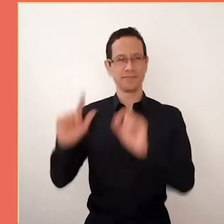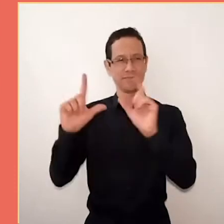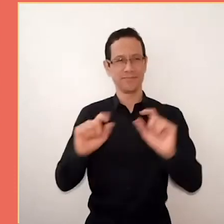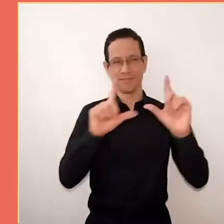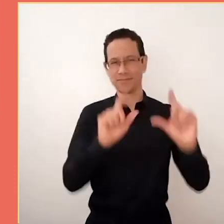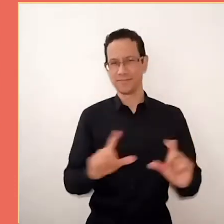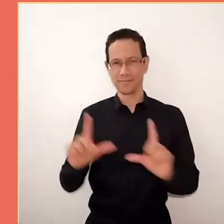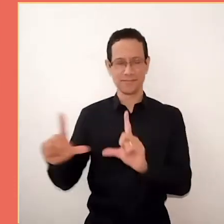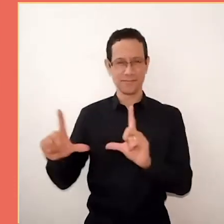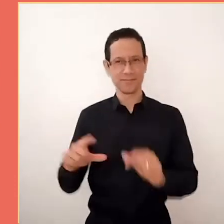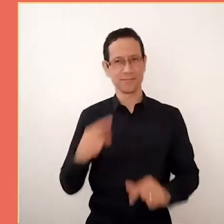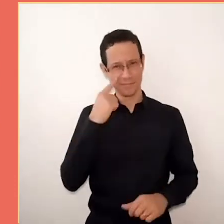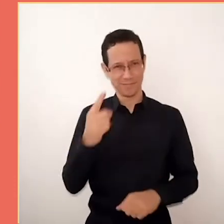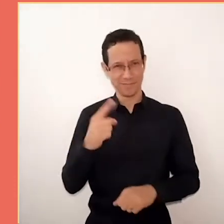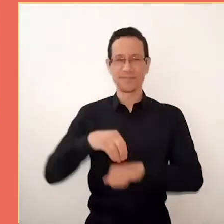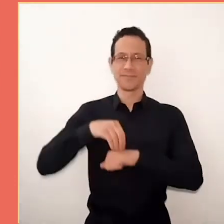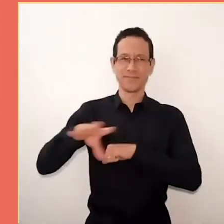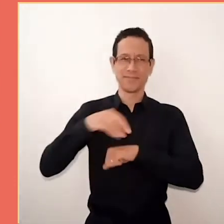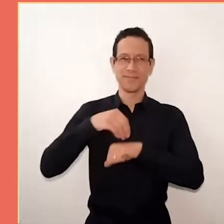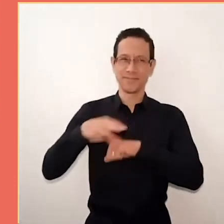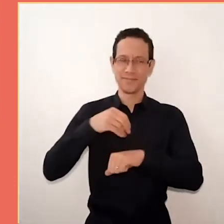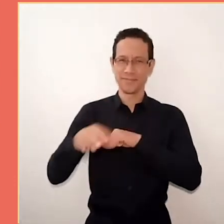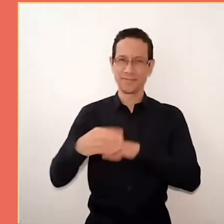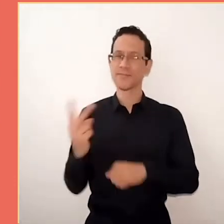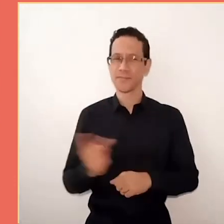deixaram contribuições valiosas, cabe a nós agora